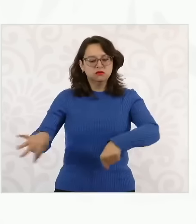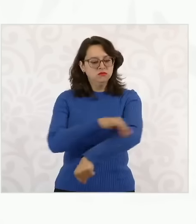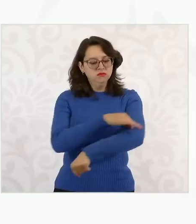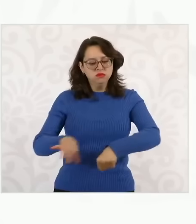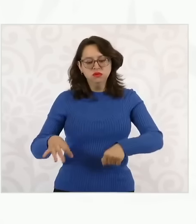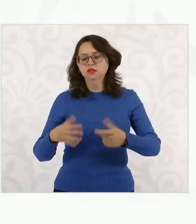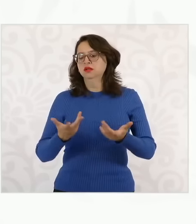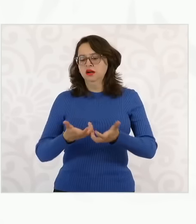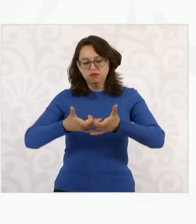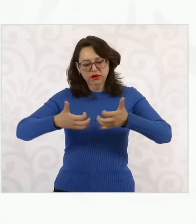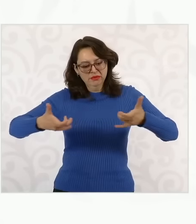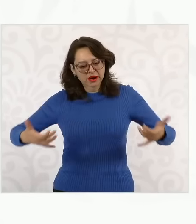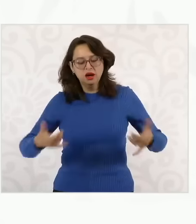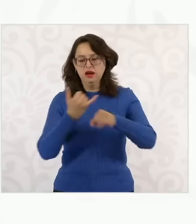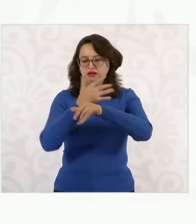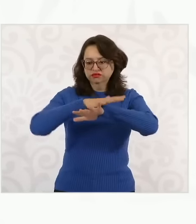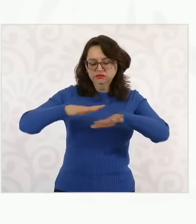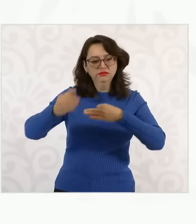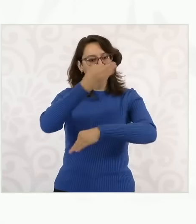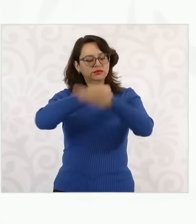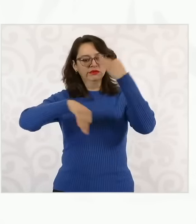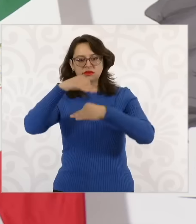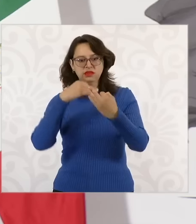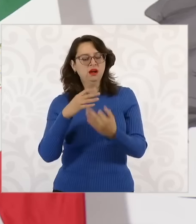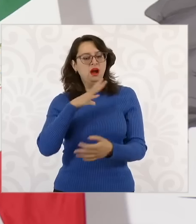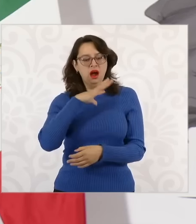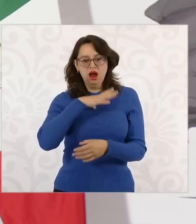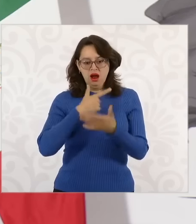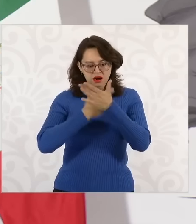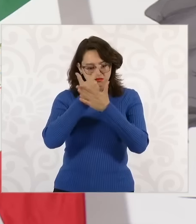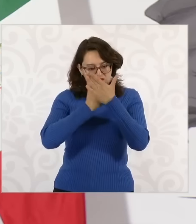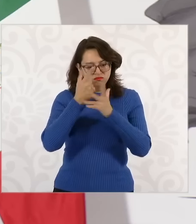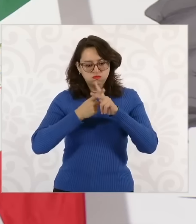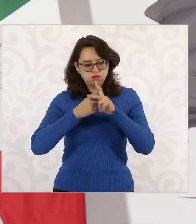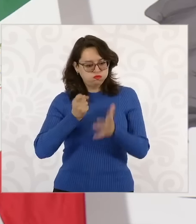de ingeniería, presupuestos y planificación de obra. ¿Qué es importante que les mencione?